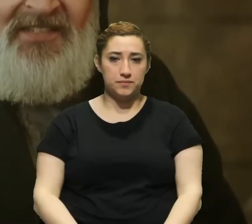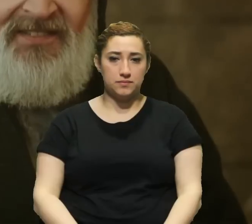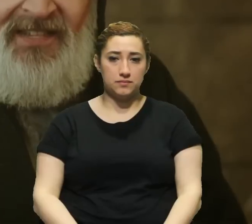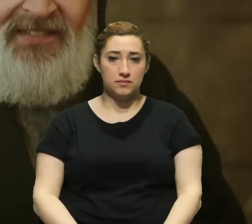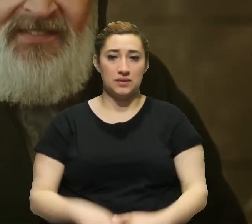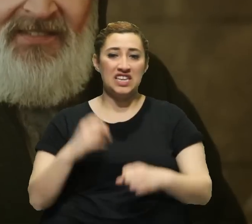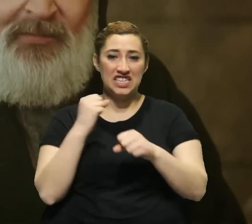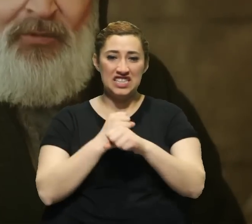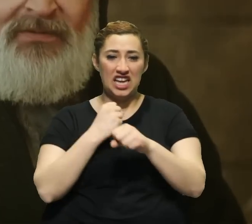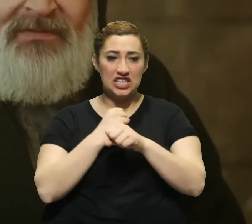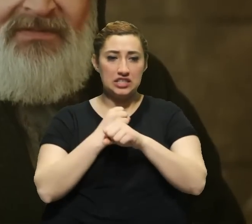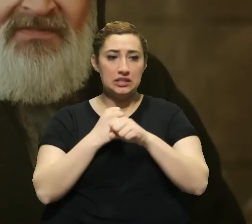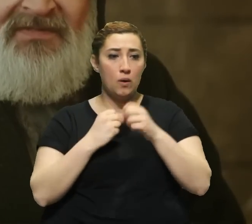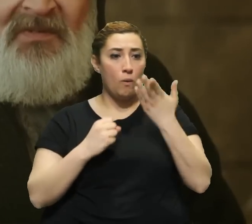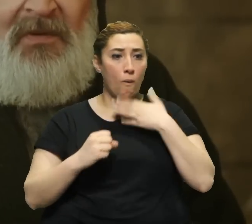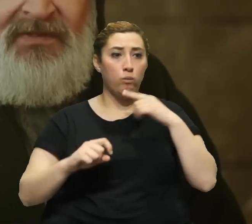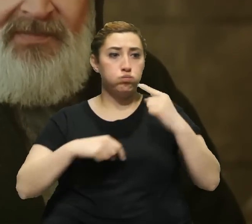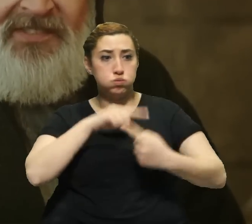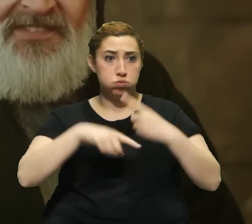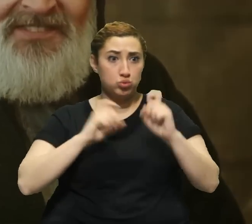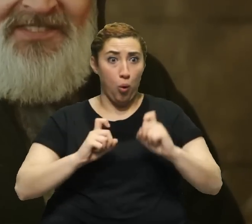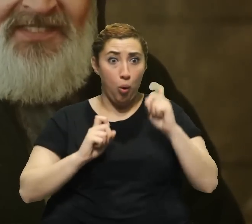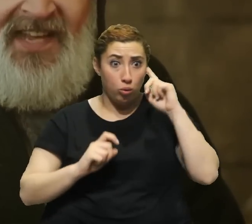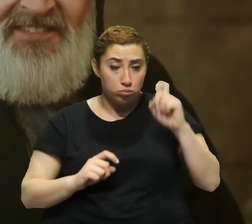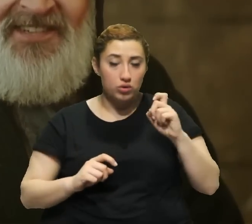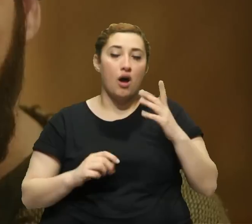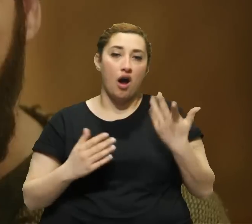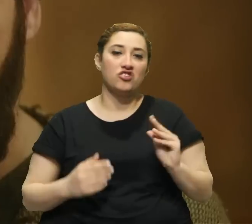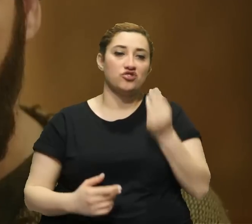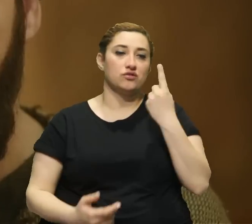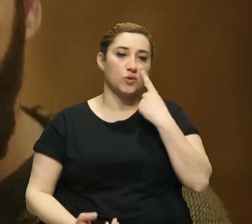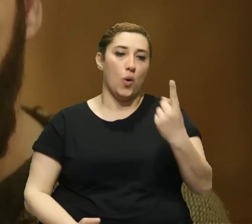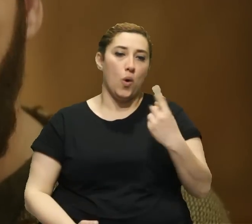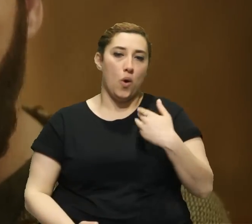Taşında kıtlığımı olur, olur imiş. Gerçekledik.